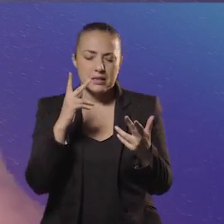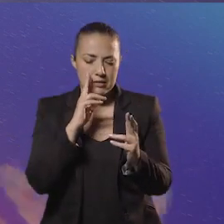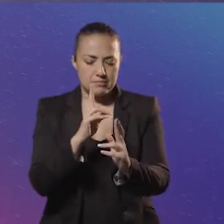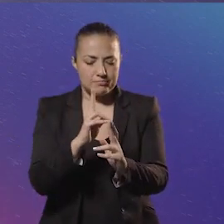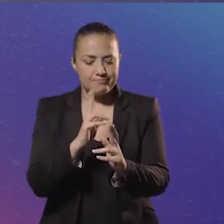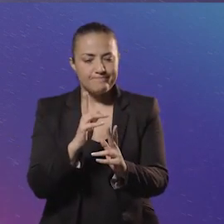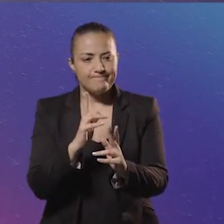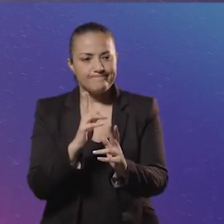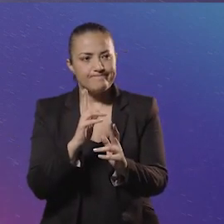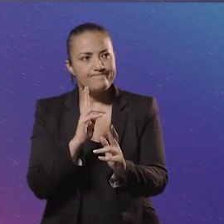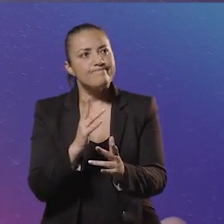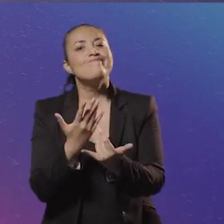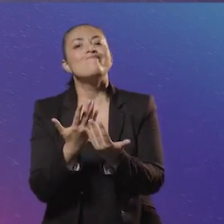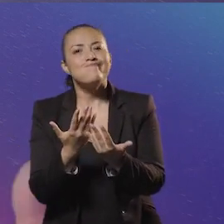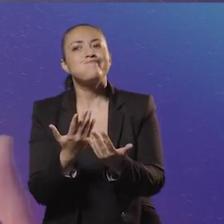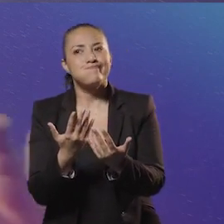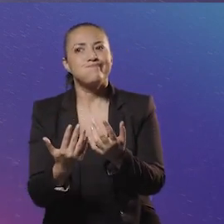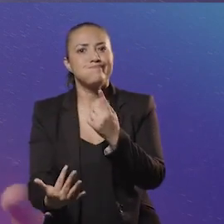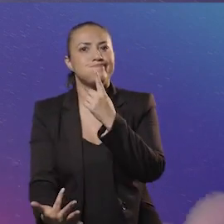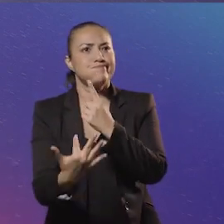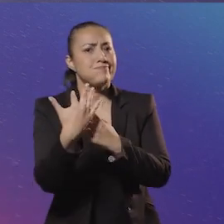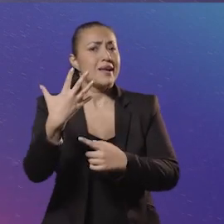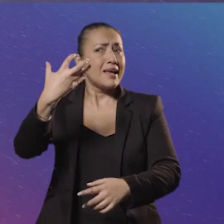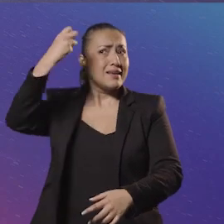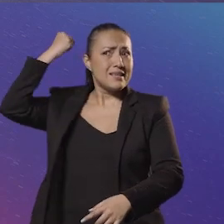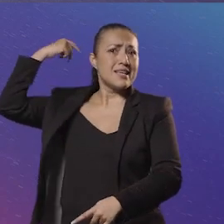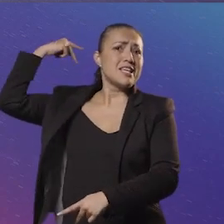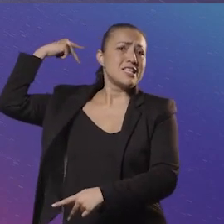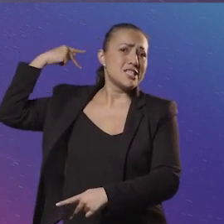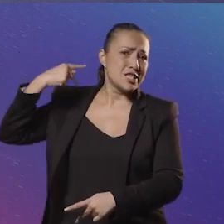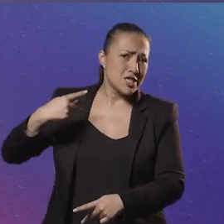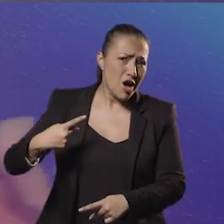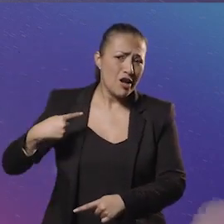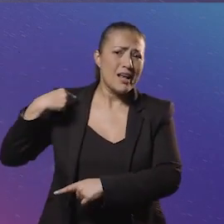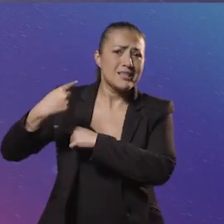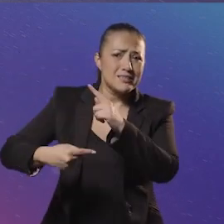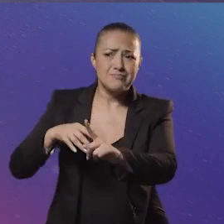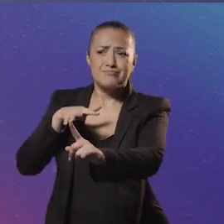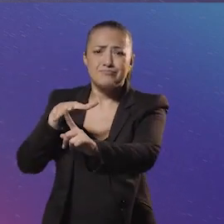hay unas, digamos, afectaciones históricas sobre ciertos cuerpos